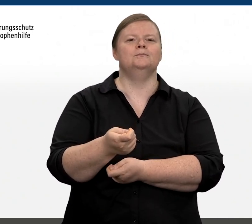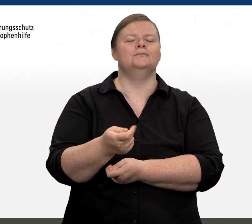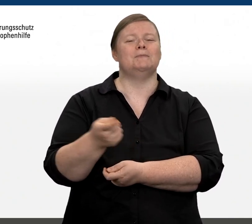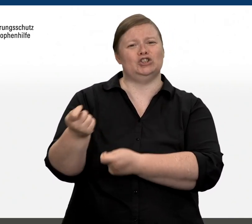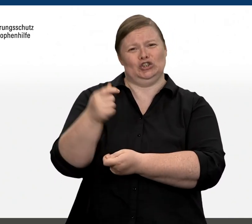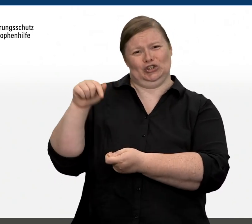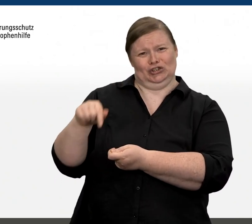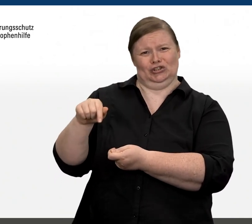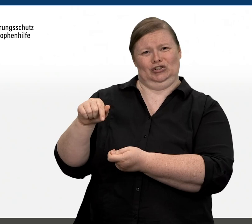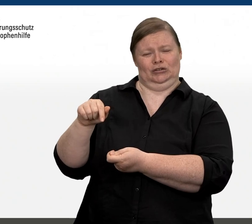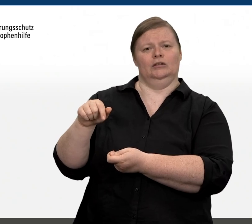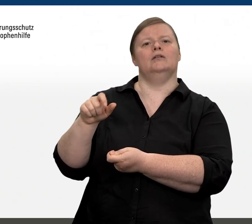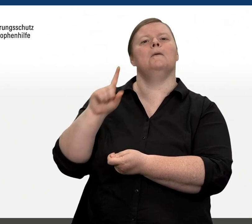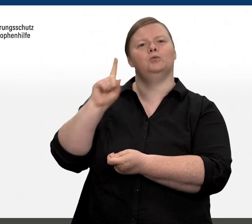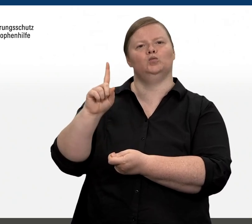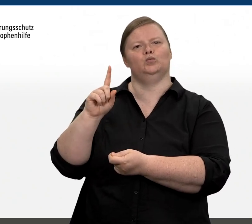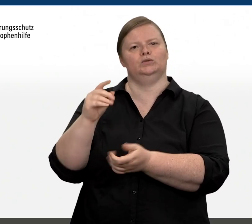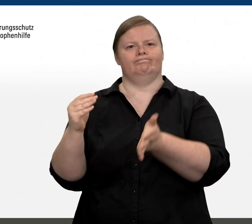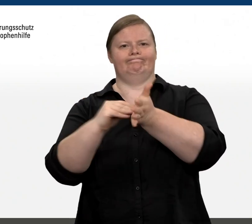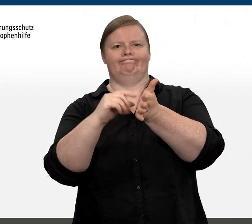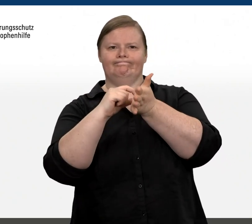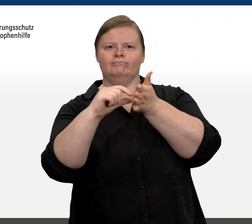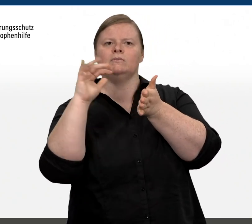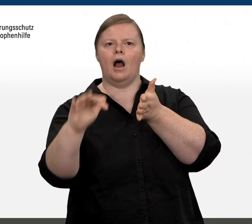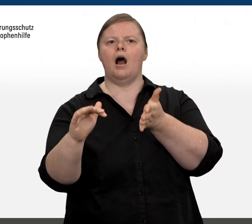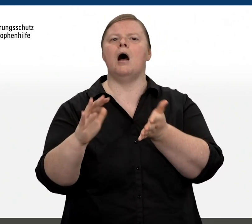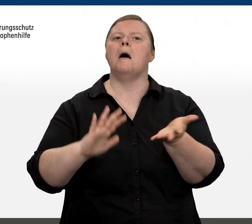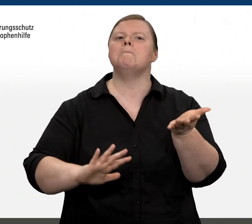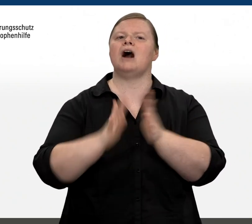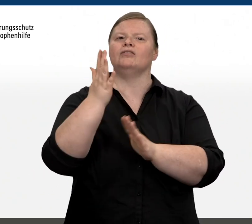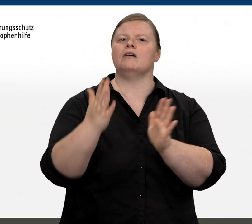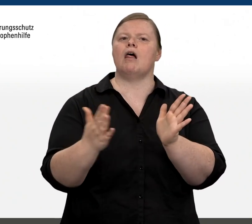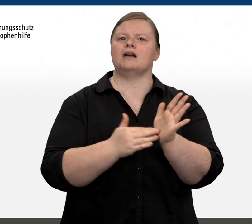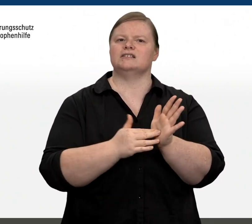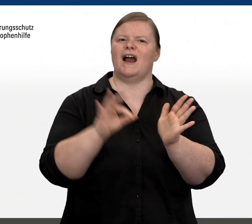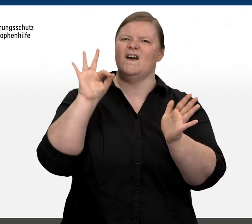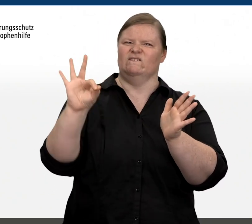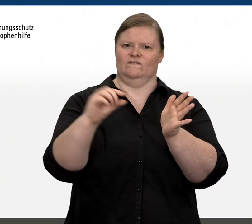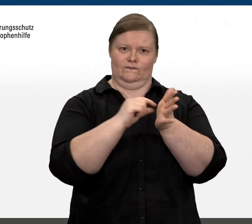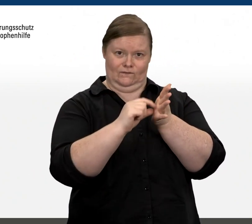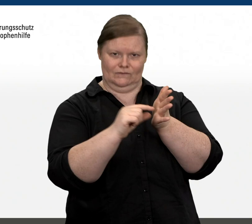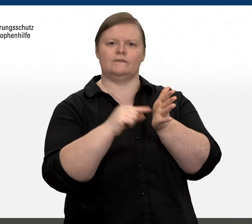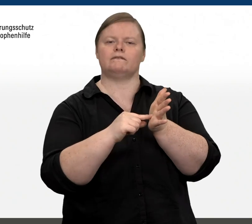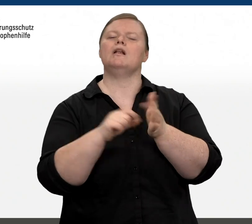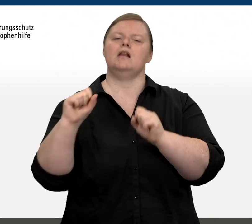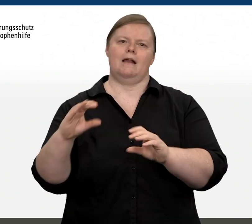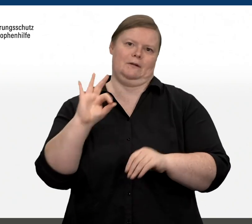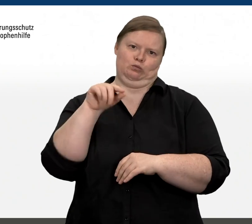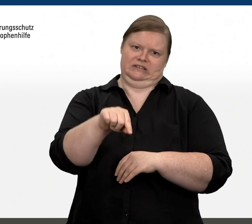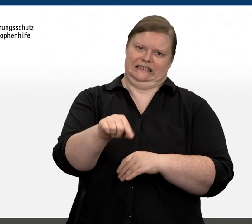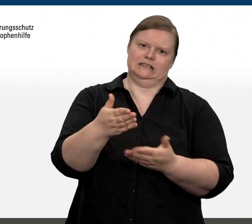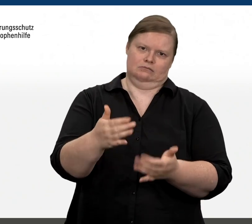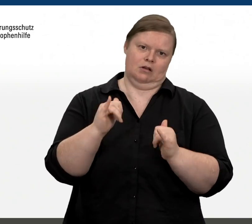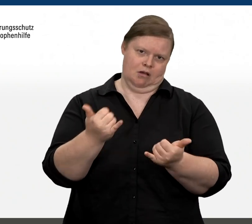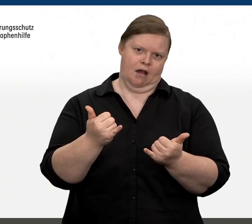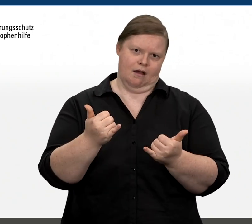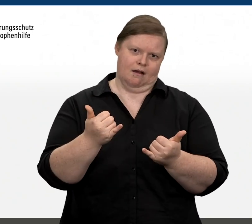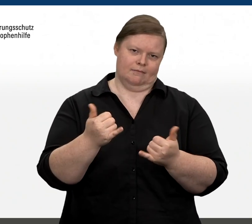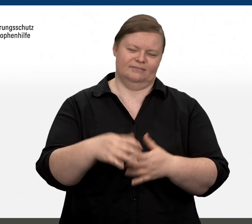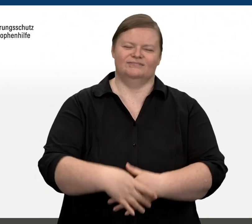Der Feuerlöscher muss die Brandklasse F haben.